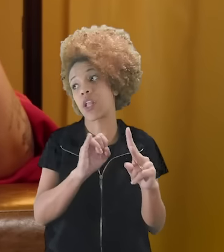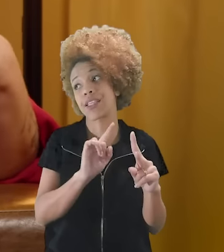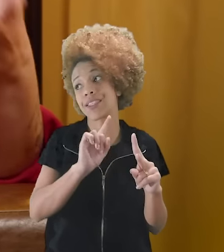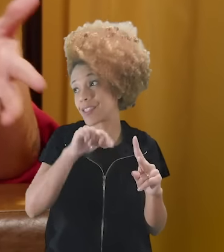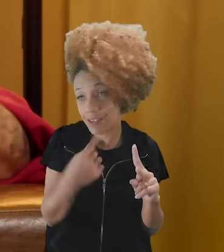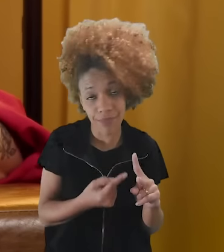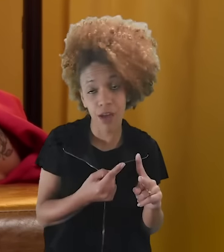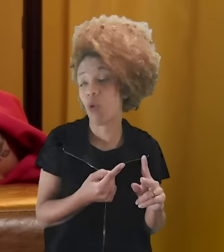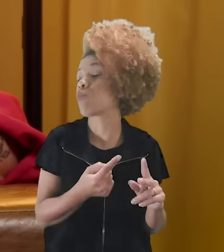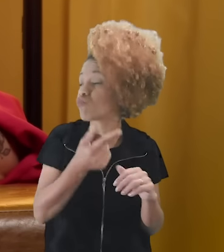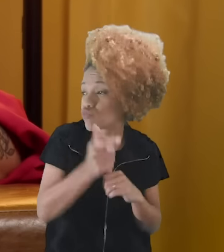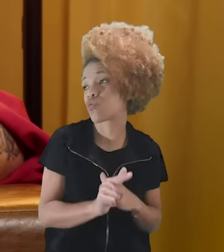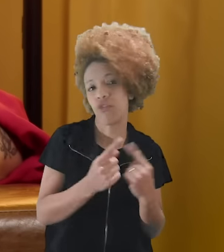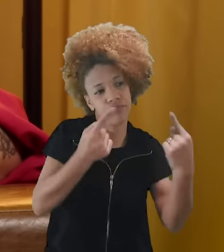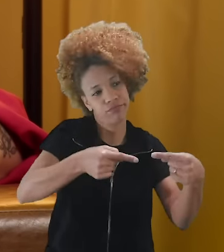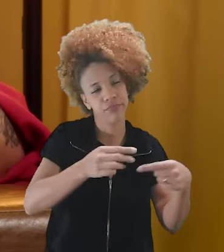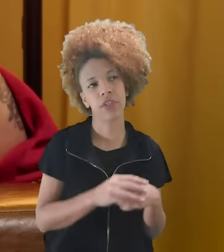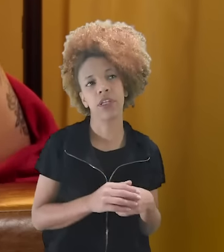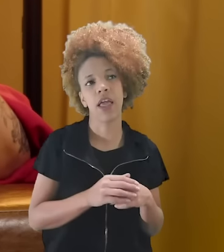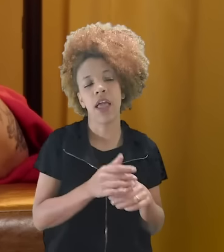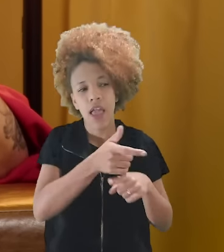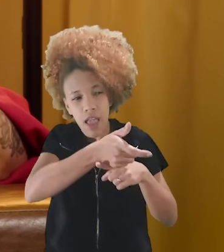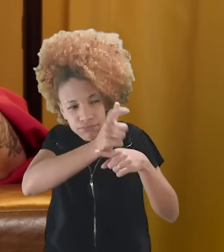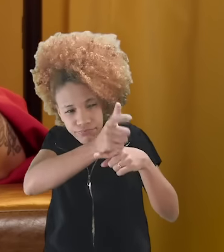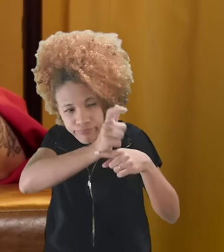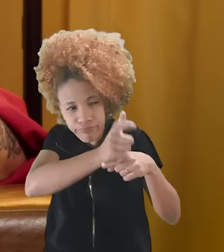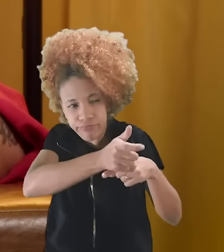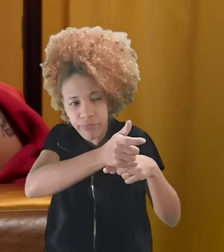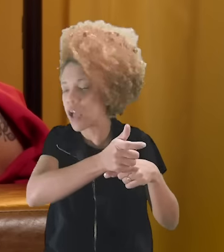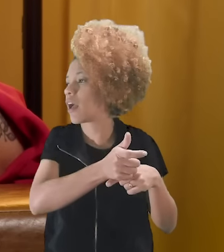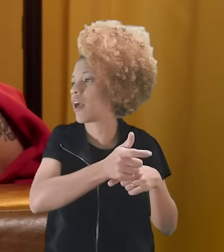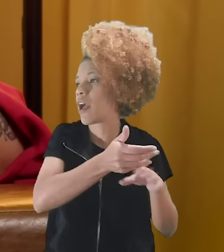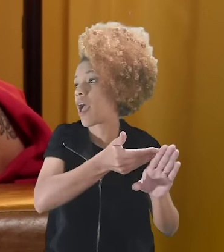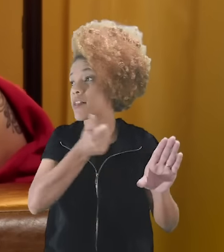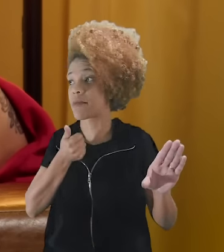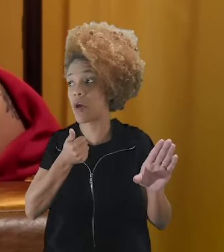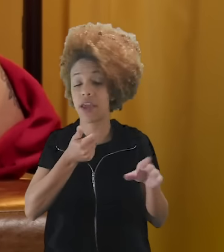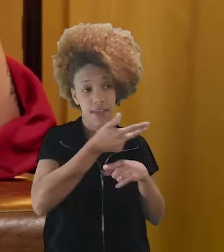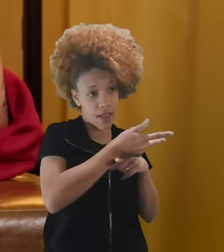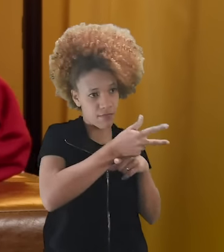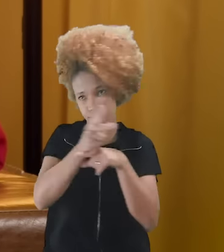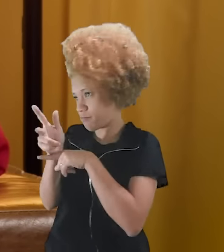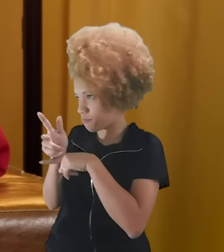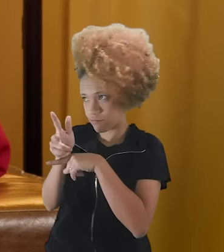pro próximo round e daí o que acontece ele foi desarmar essa Spike e a câmera tirou do jogo e